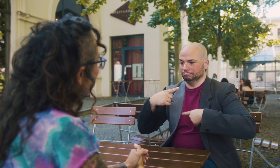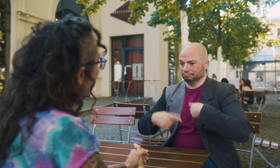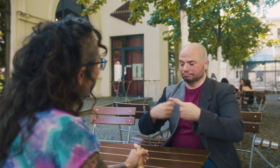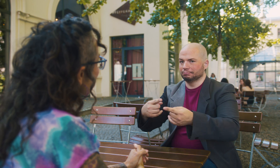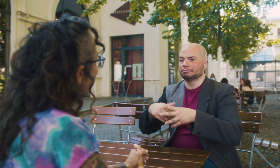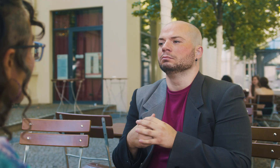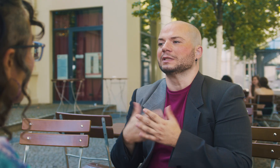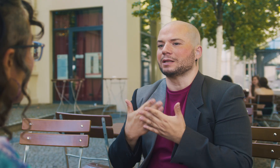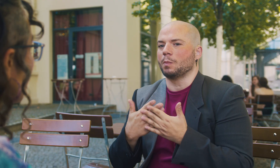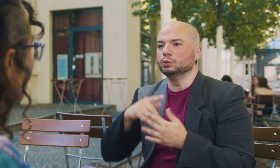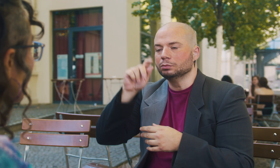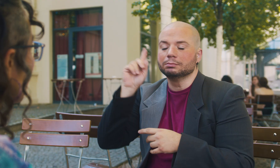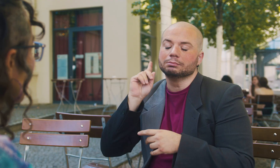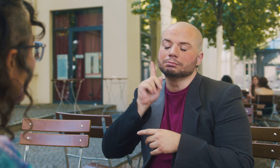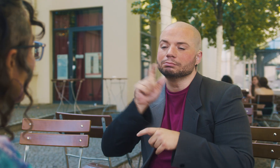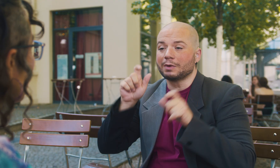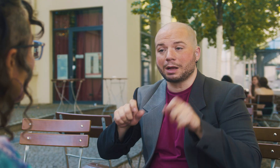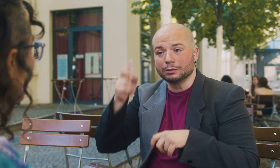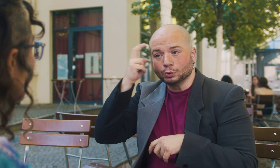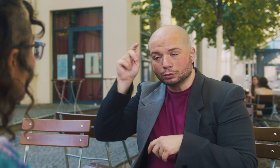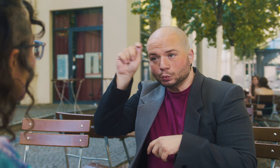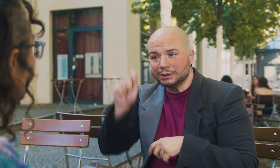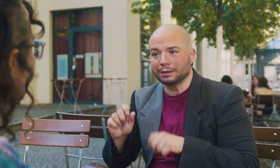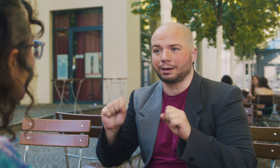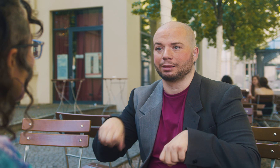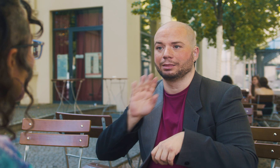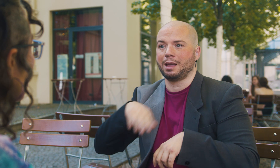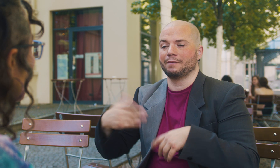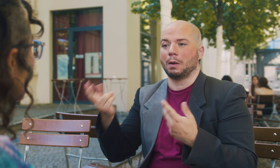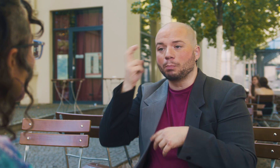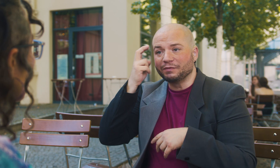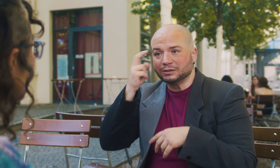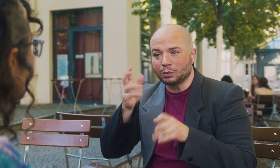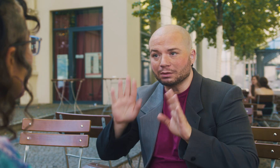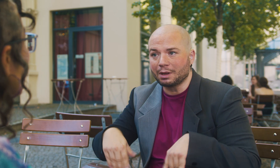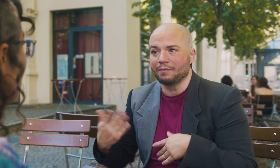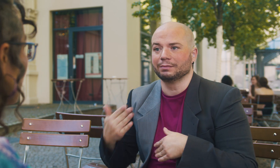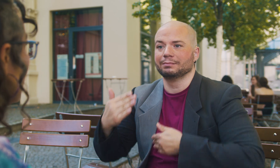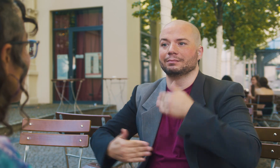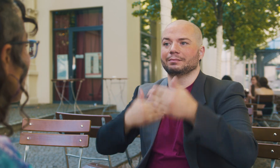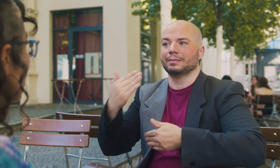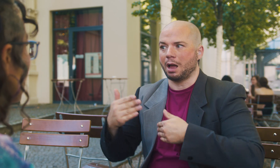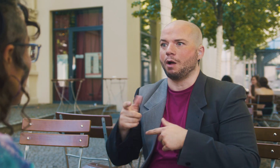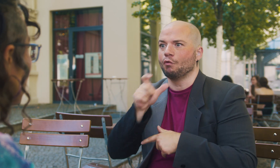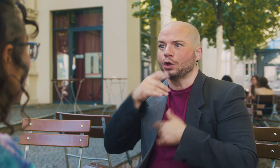Mehr und mehr taube Menschen studieren oder werden auch Professor:innen. Dadurch entwickelte sich der Sprachwortschatz